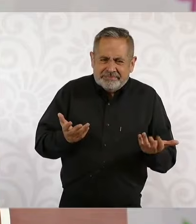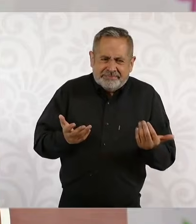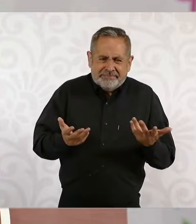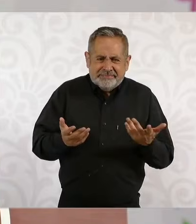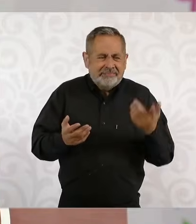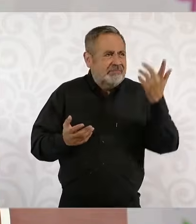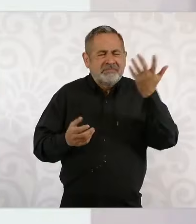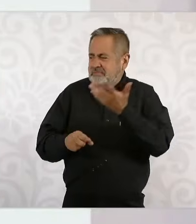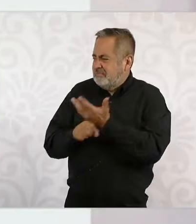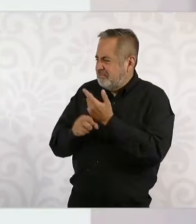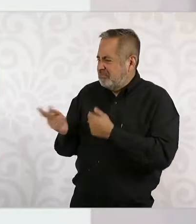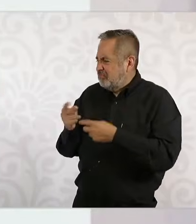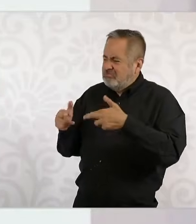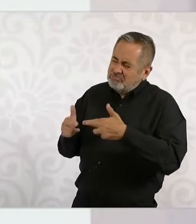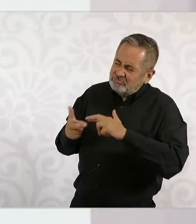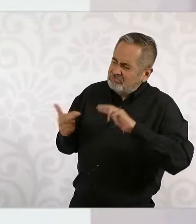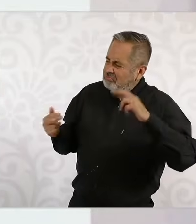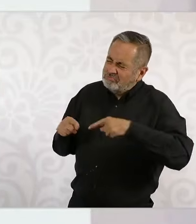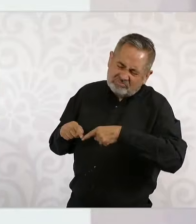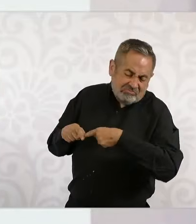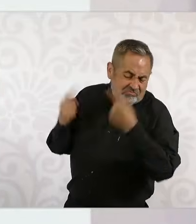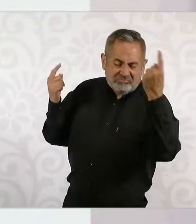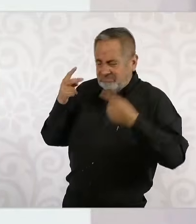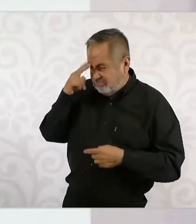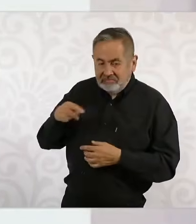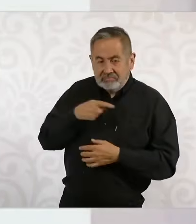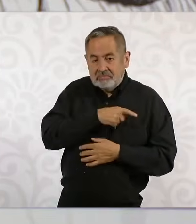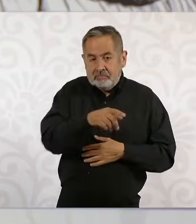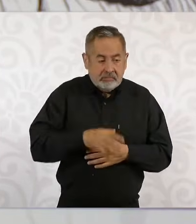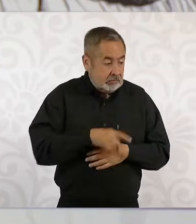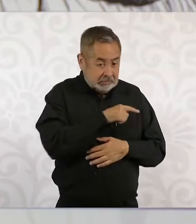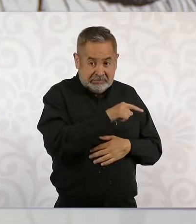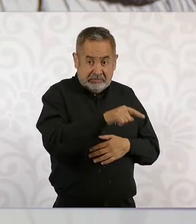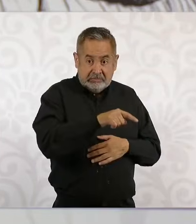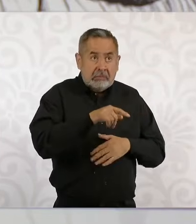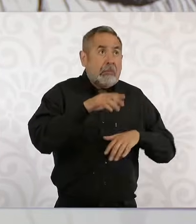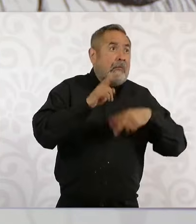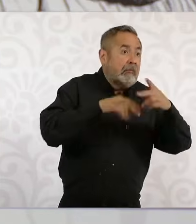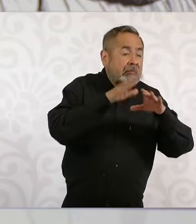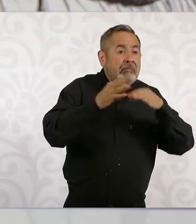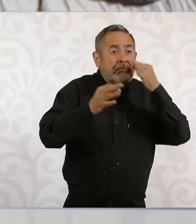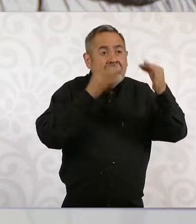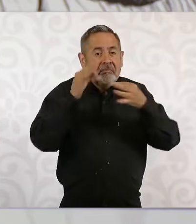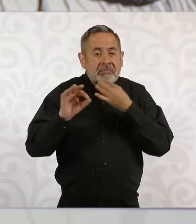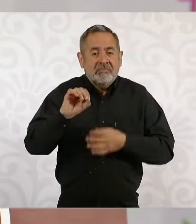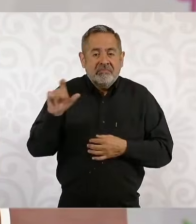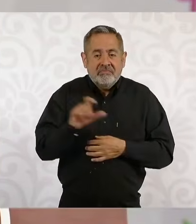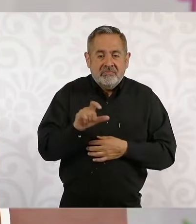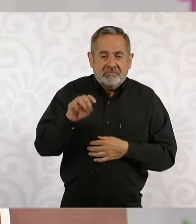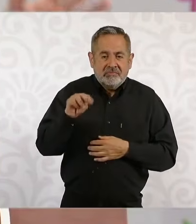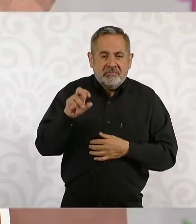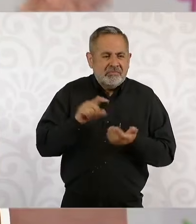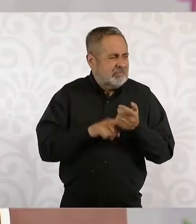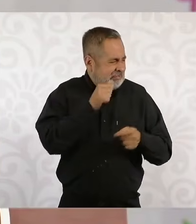mala relación con México. Ahí van a hablar en Fox News, en Ayer estuvo Lily Tes no sé en qué medio